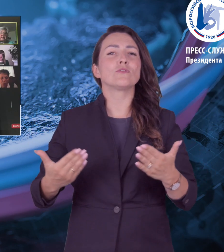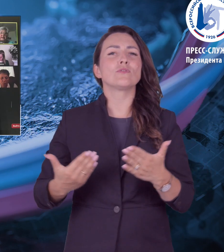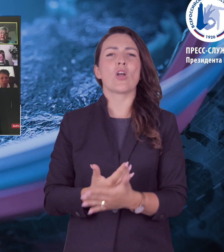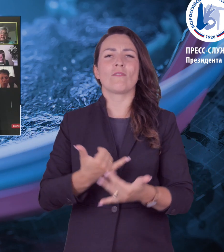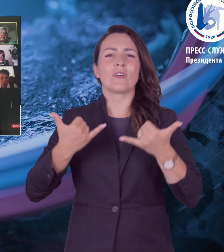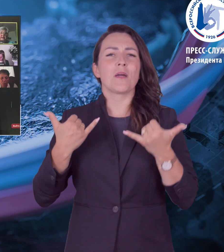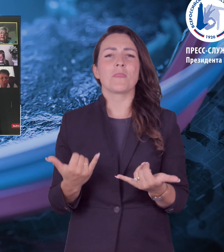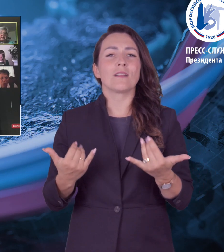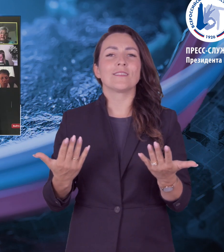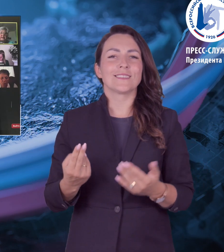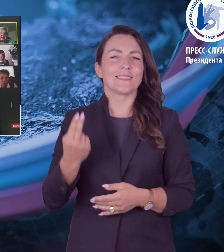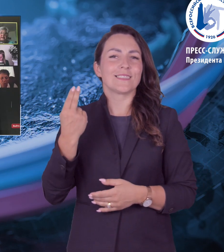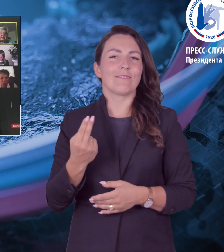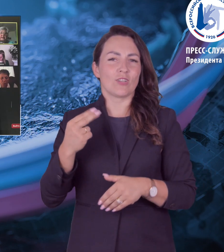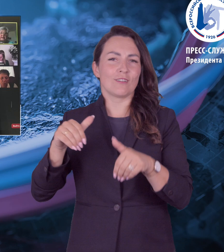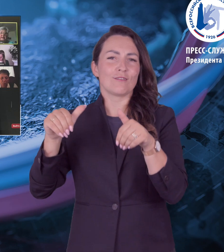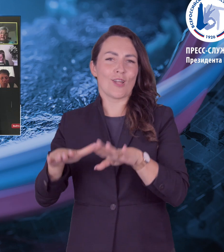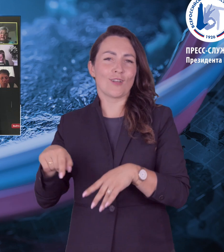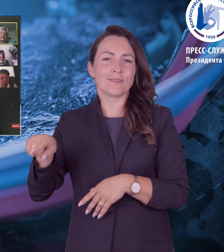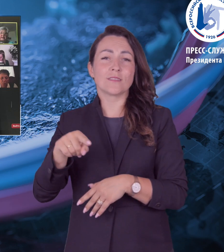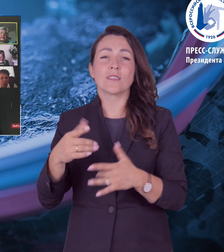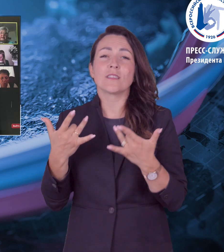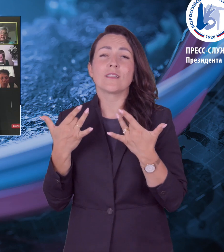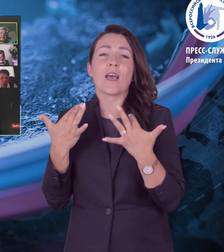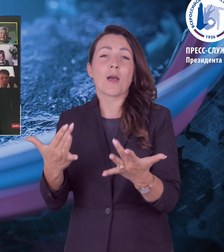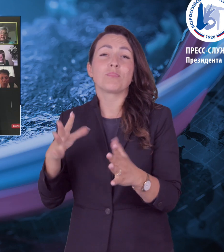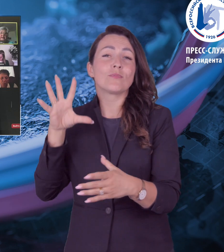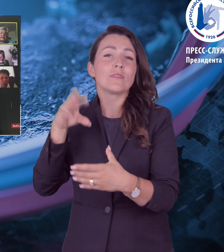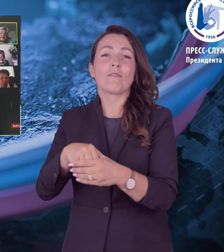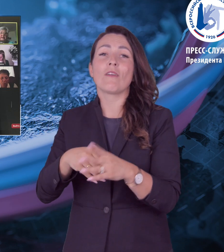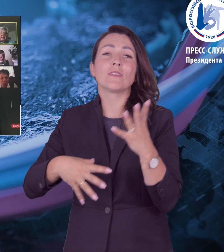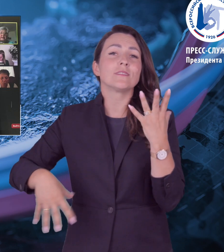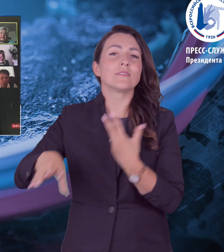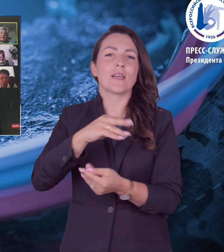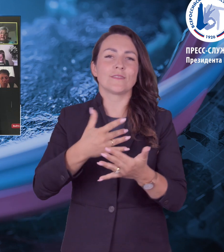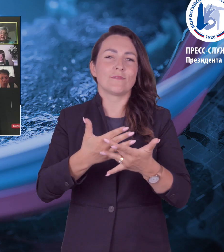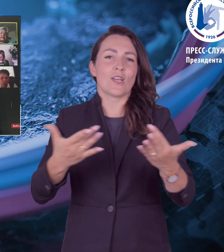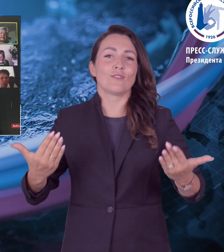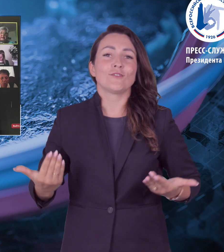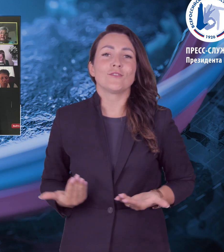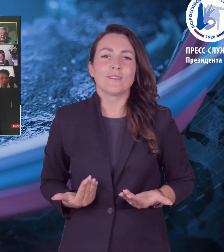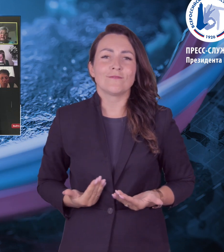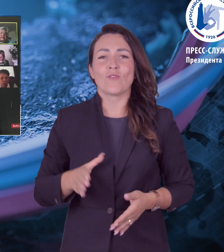Современные цифровые решения требуются во всех сферах жизни,